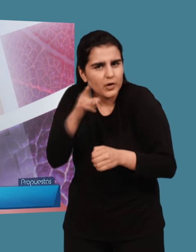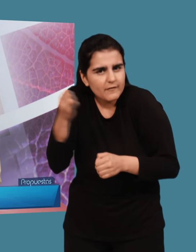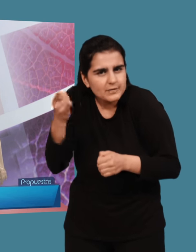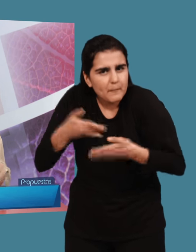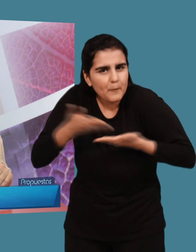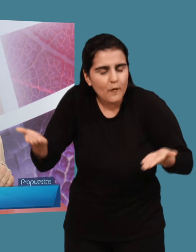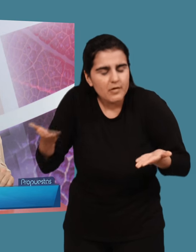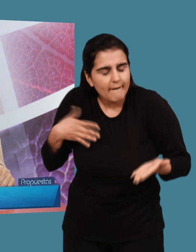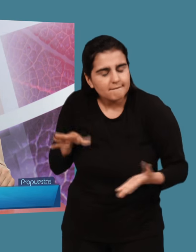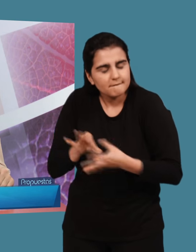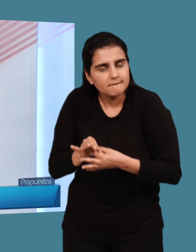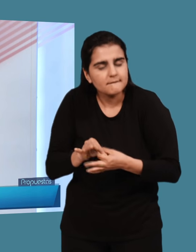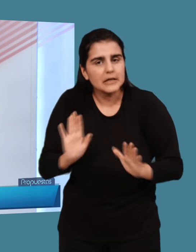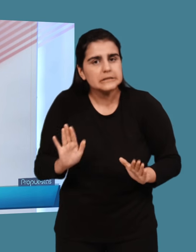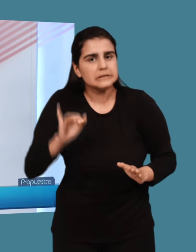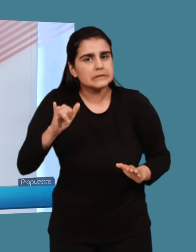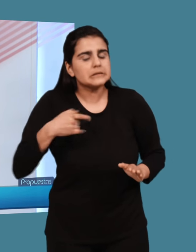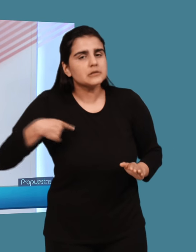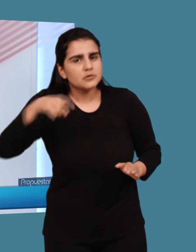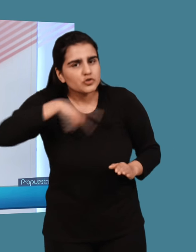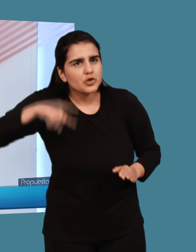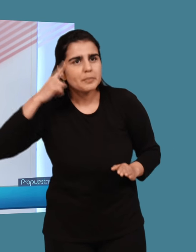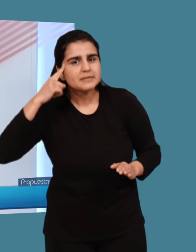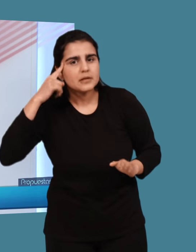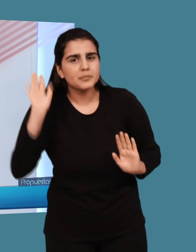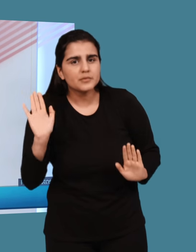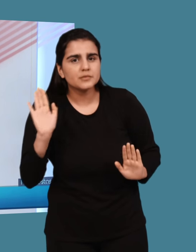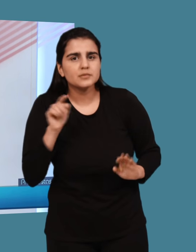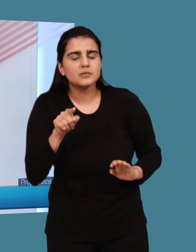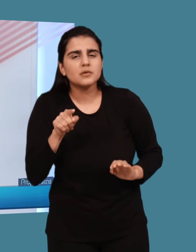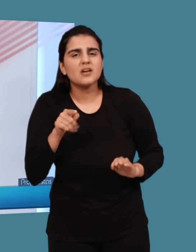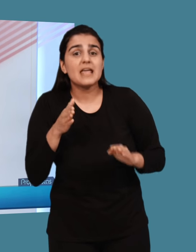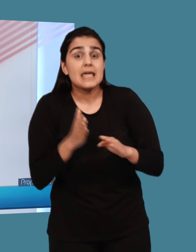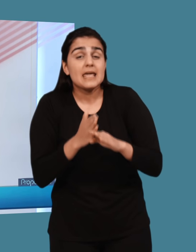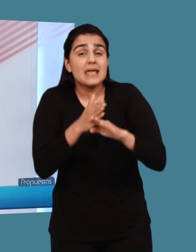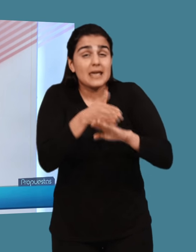Sí absolutamente. Nosotros pensamos que tanto el ingreso